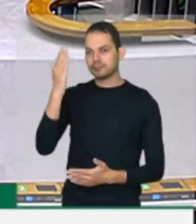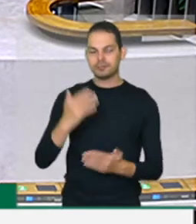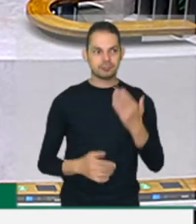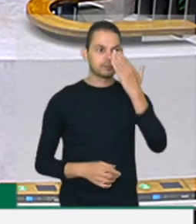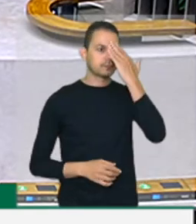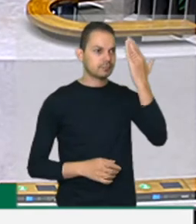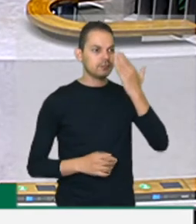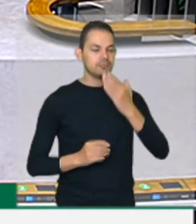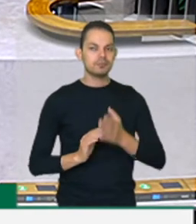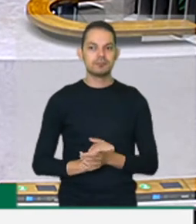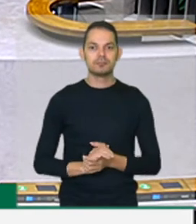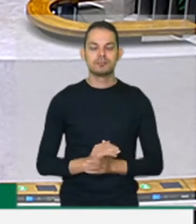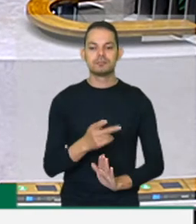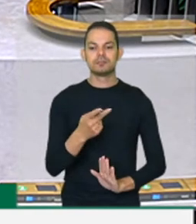FEDERAL, PRESIDENTE, OBRIGADA. [PRESIDENTE]: OBRIGADO